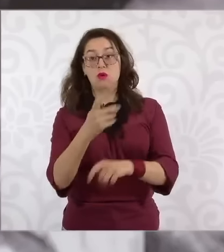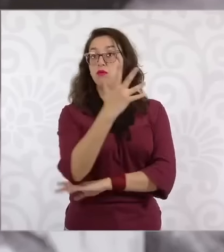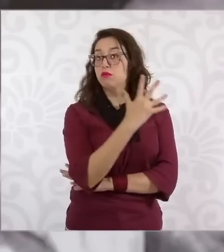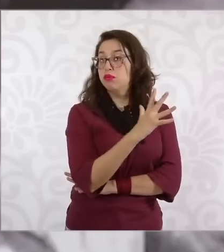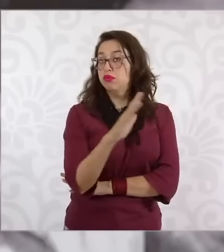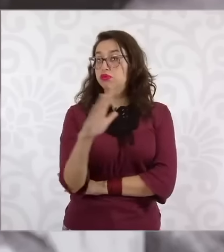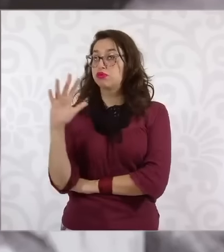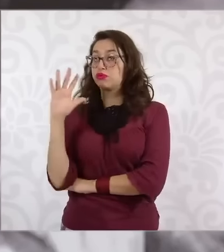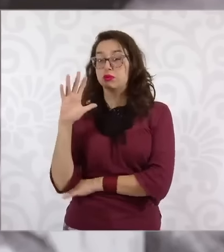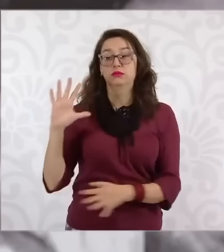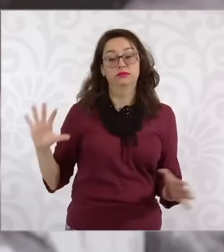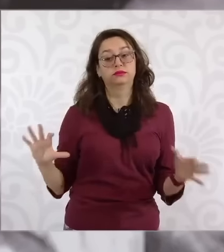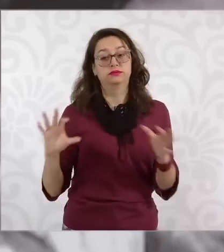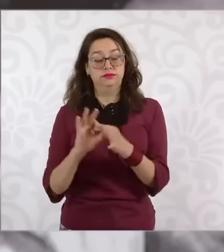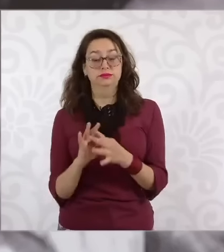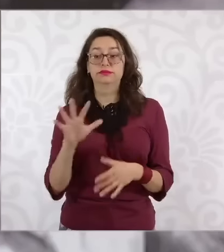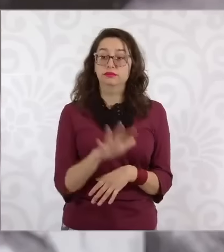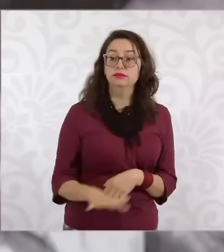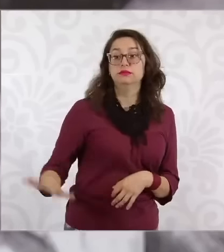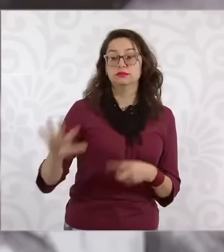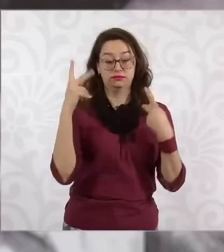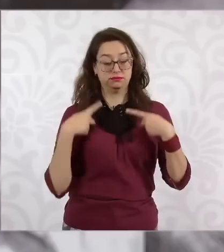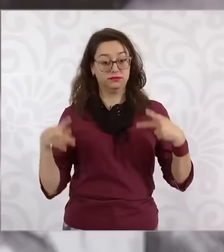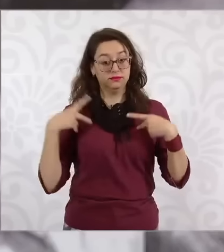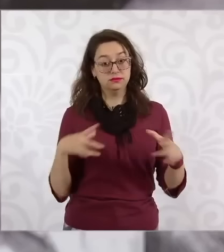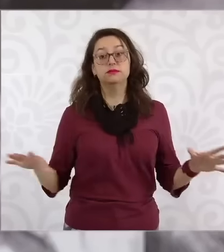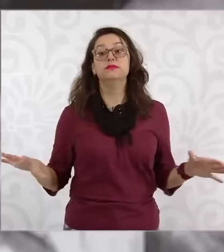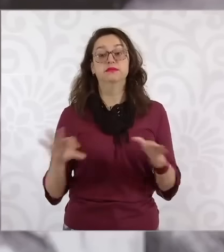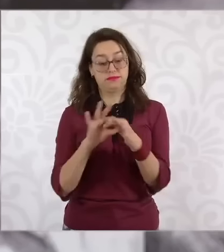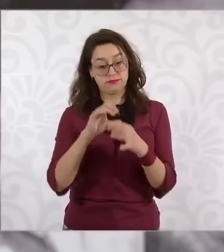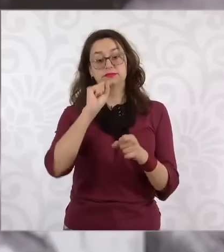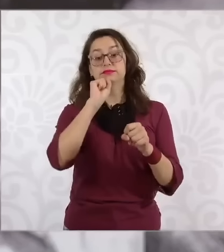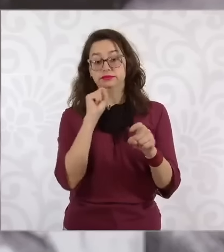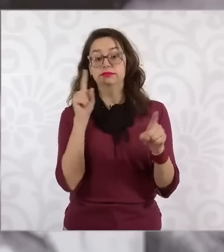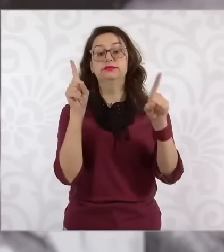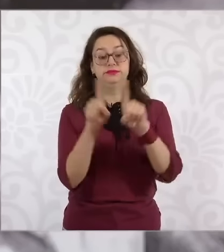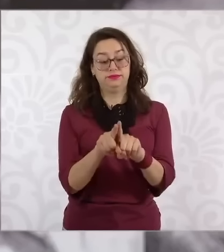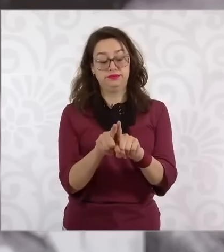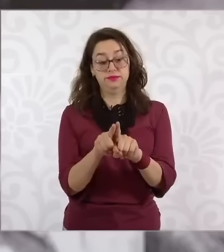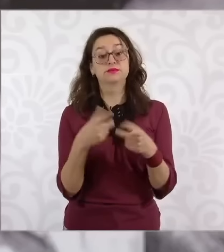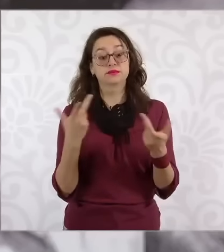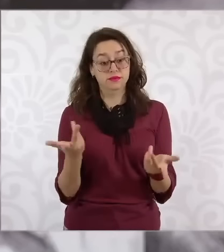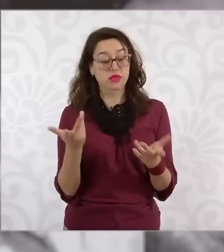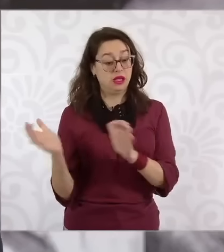sino también con las poblaciones por las que pasan y que se pueda generar empleo, que es muy